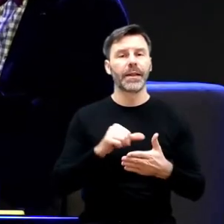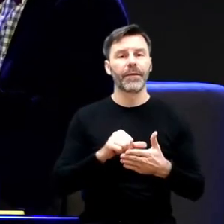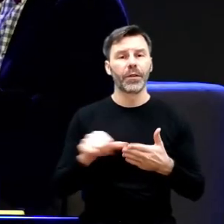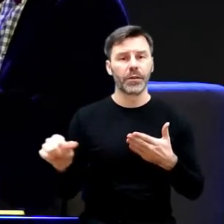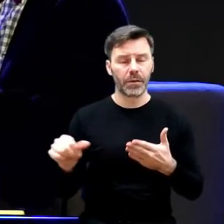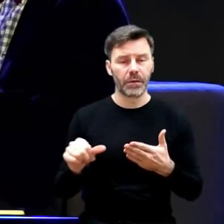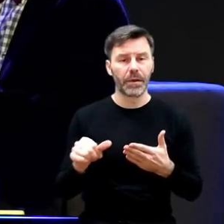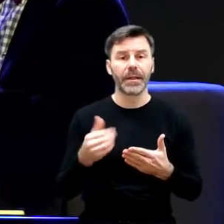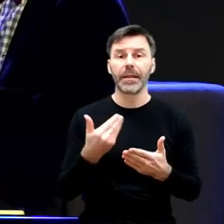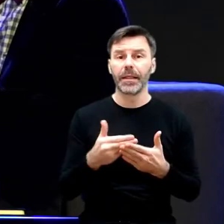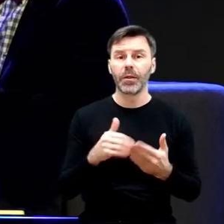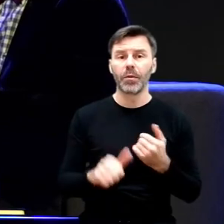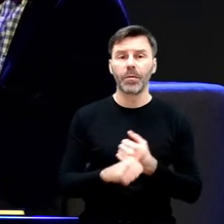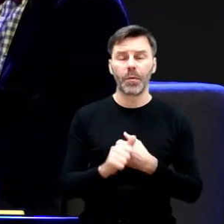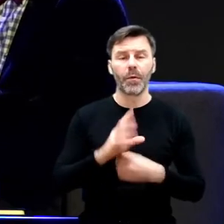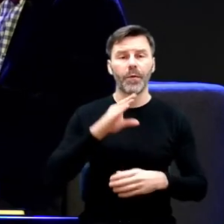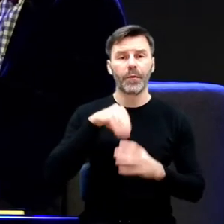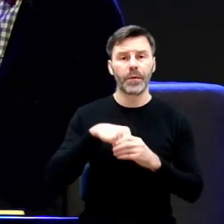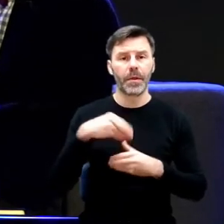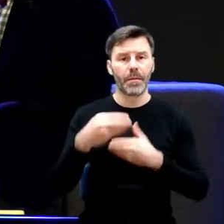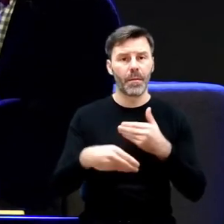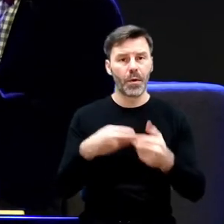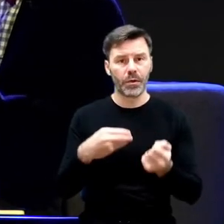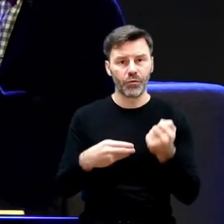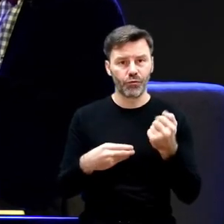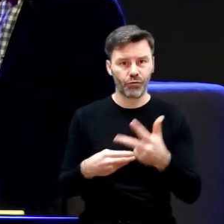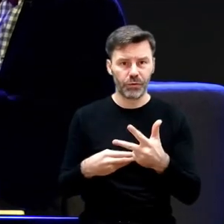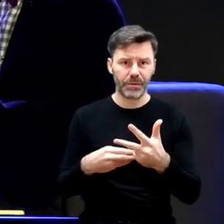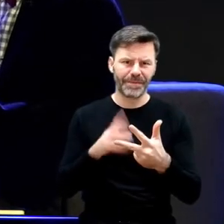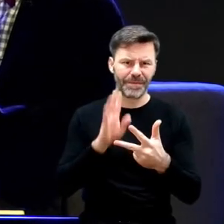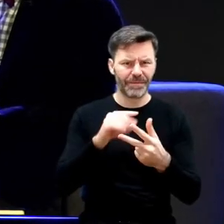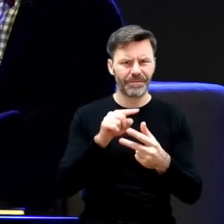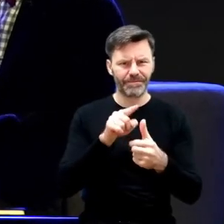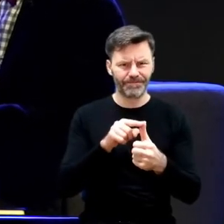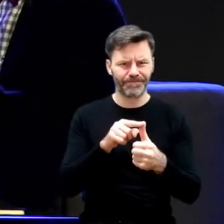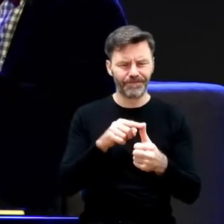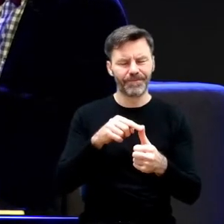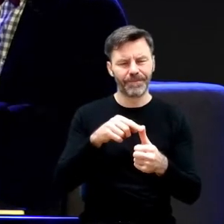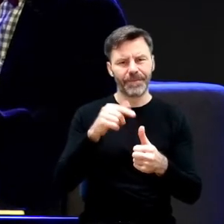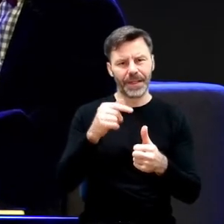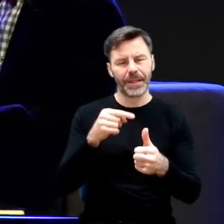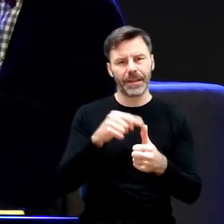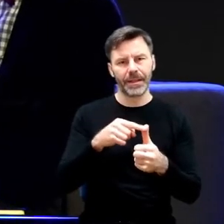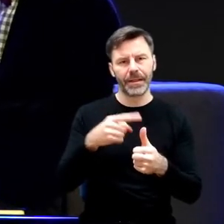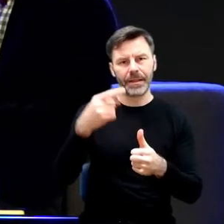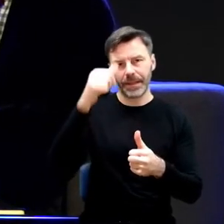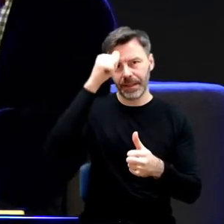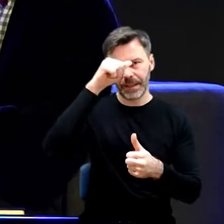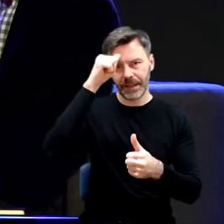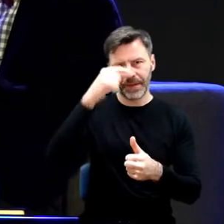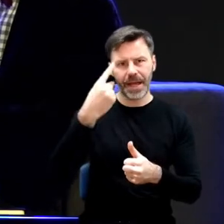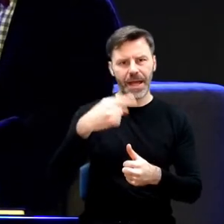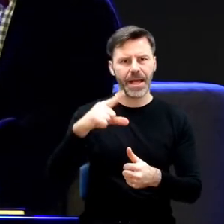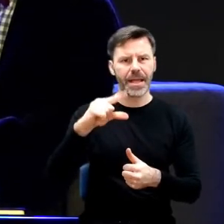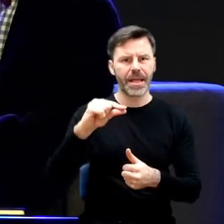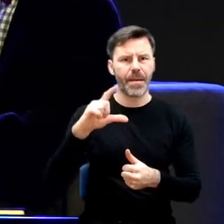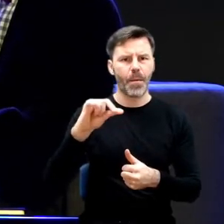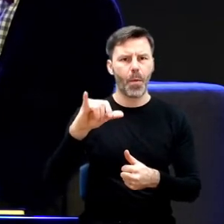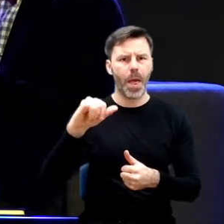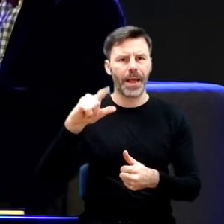które chyba też możemy tak, właściwie jeden proces, który się nazywa depopulacja, a składową tego procesu jest jeszcze suburbanizacja,